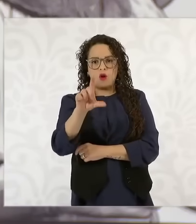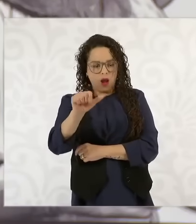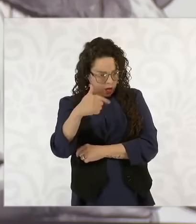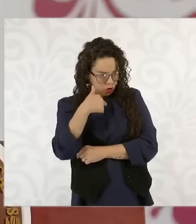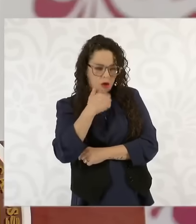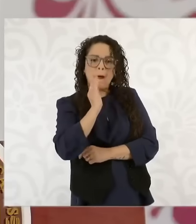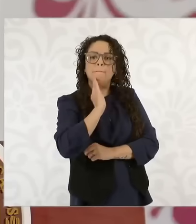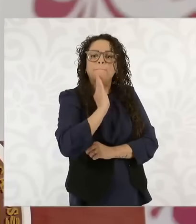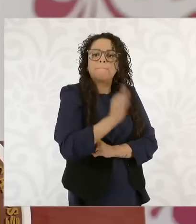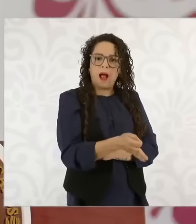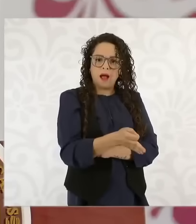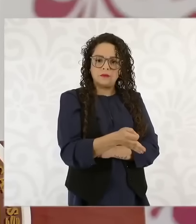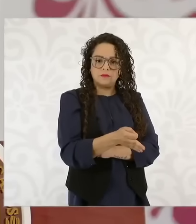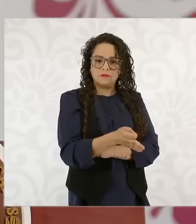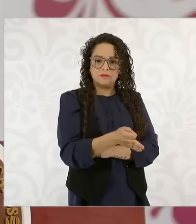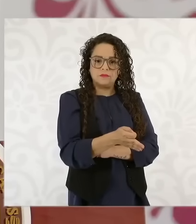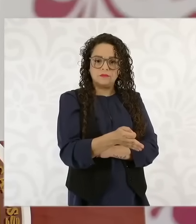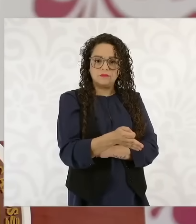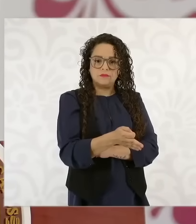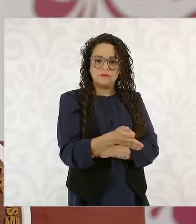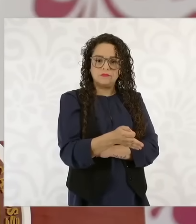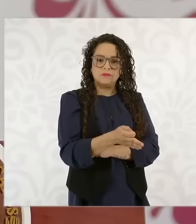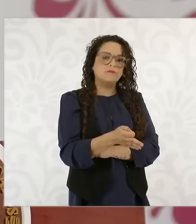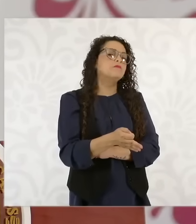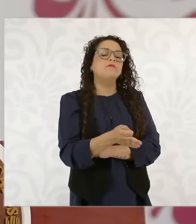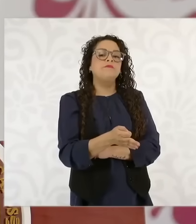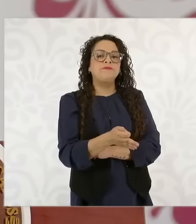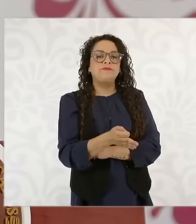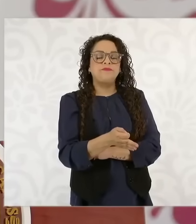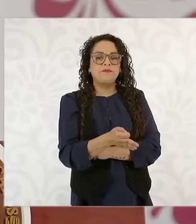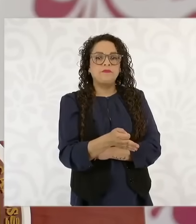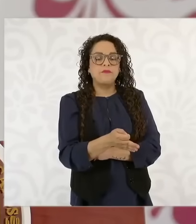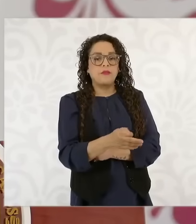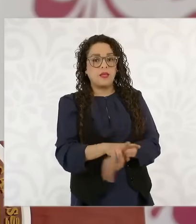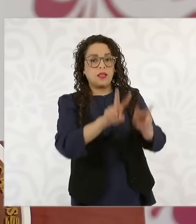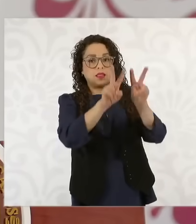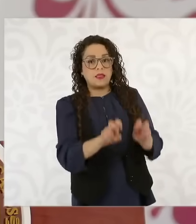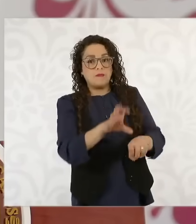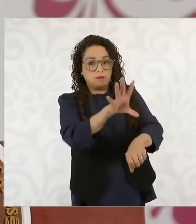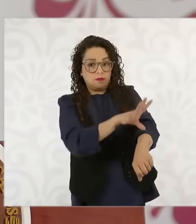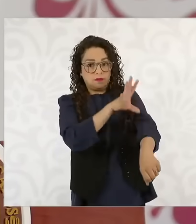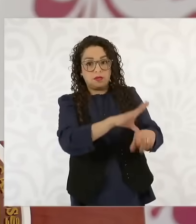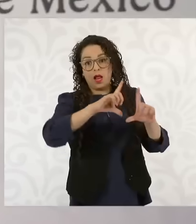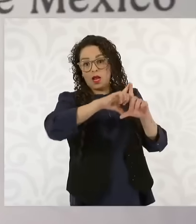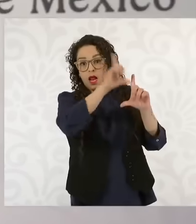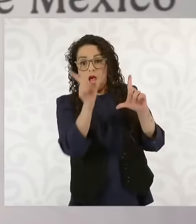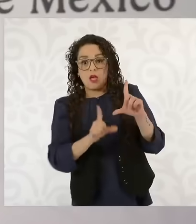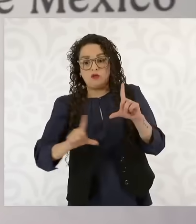y entro a las nuevas reglas de operación del sistema eléctrico nacional." Y la mayoría ya